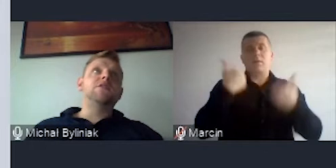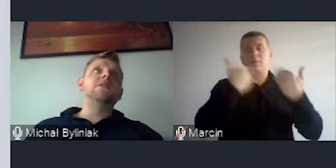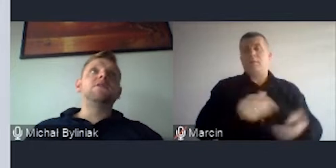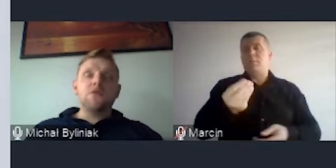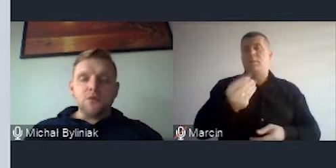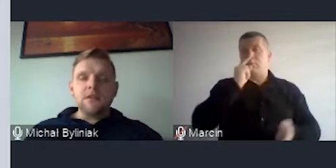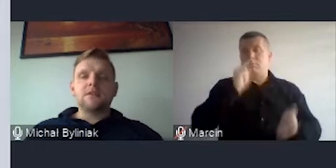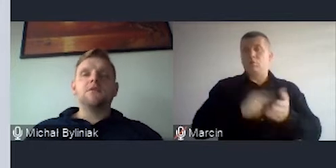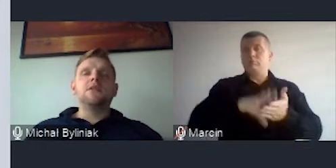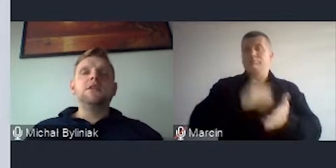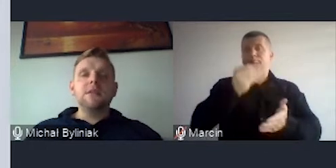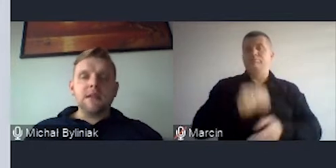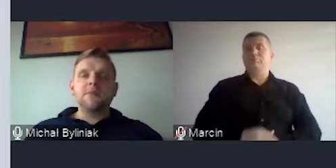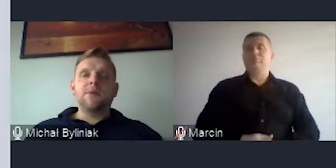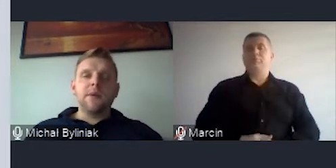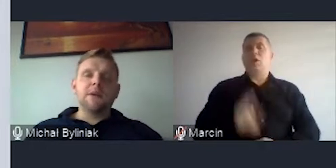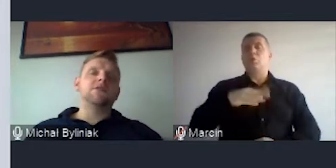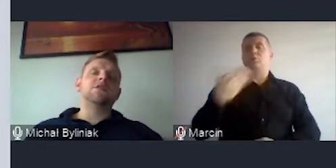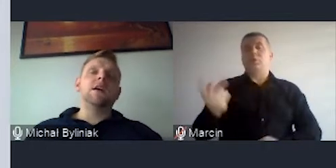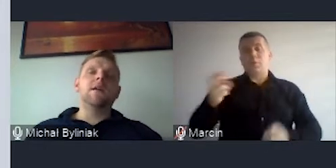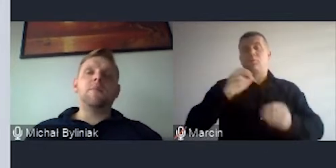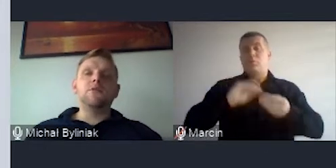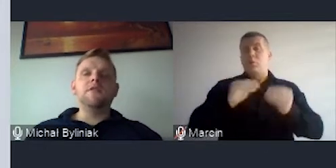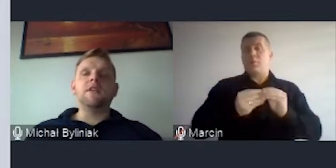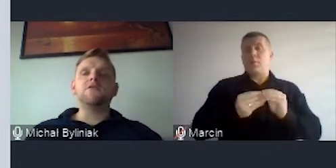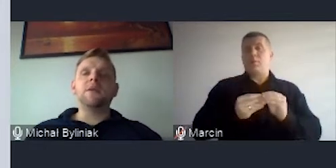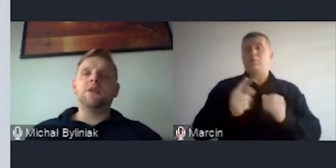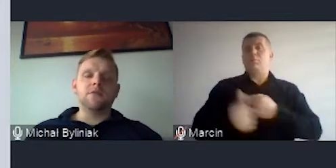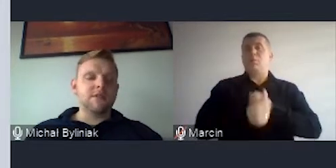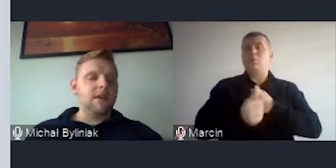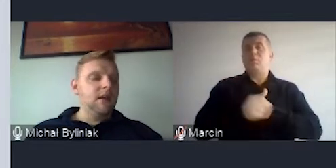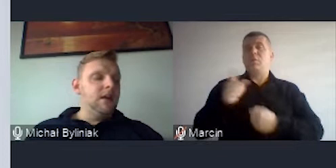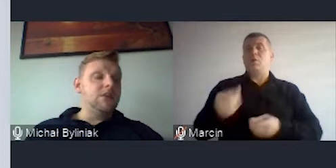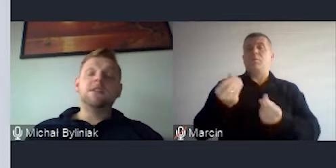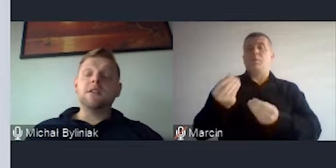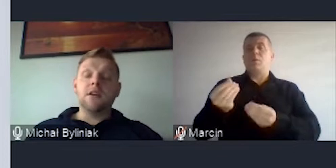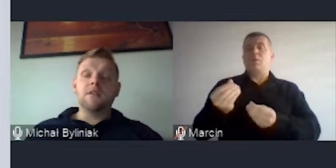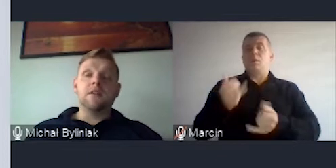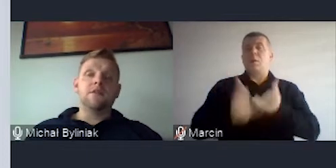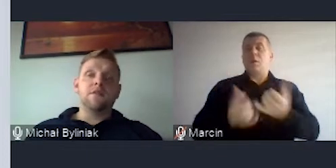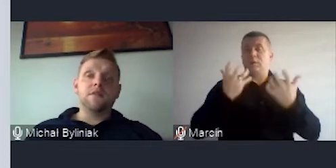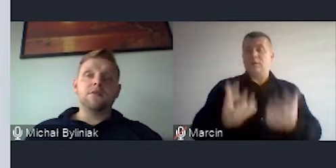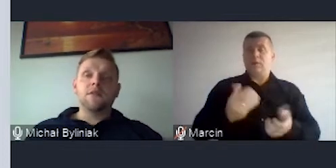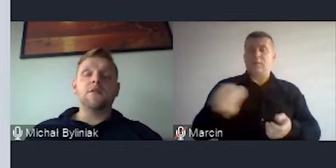Z drugiej strony niestety problematyczne, ponieważ te pieniądze, jeśli chcecie je kwalifikować,